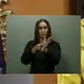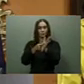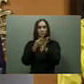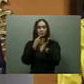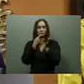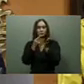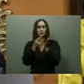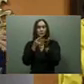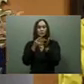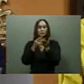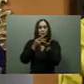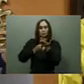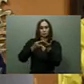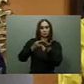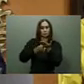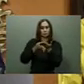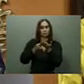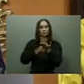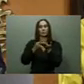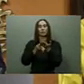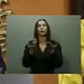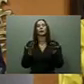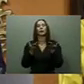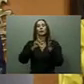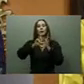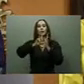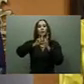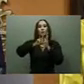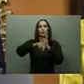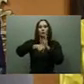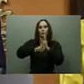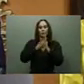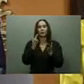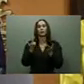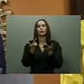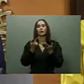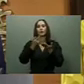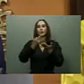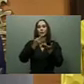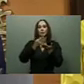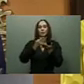3,495 tarjetas a personas beneficiarias de Supérate.